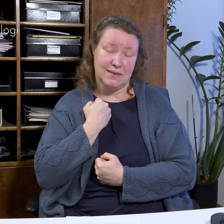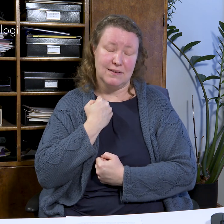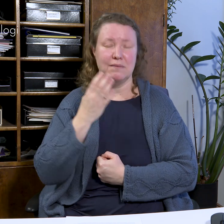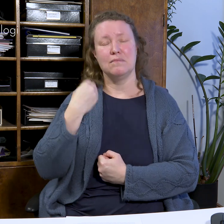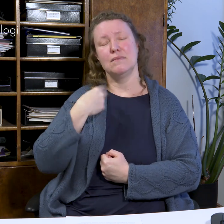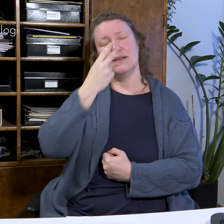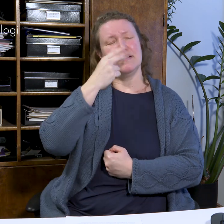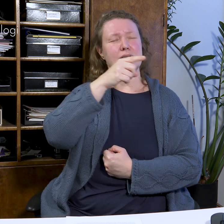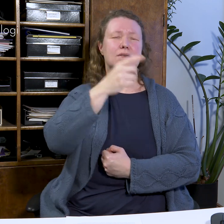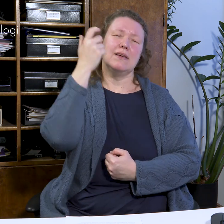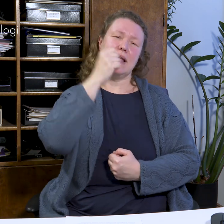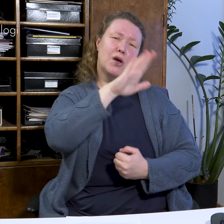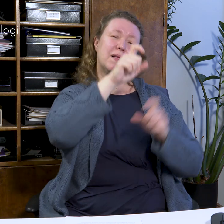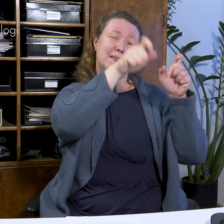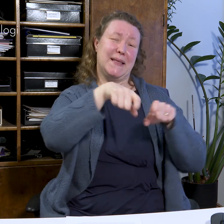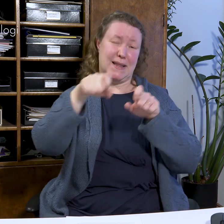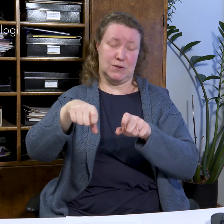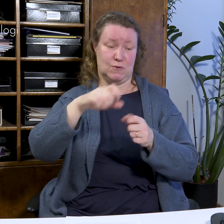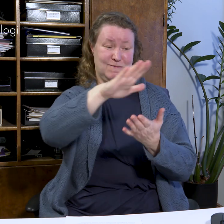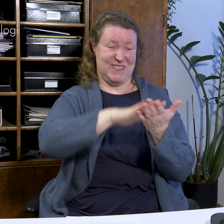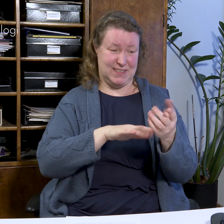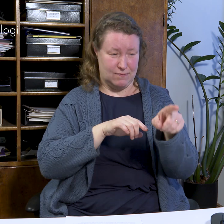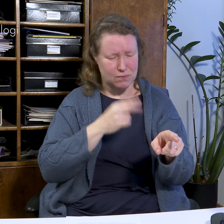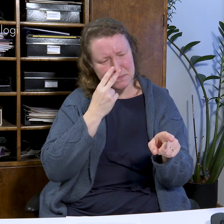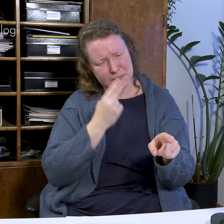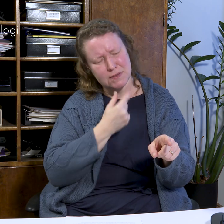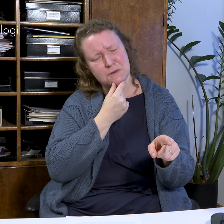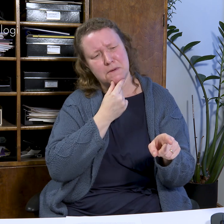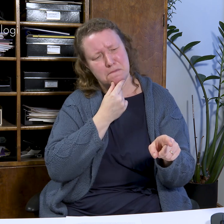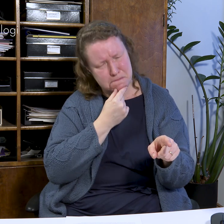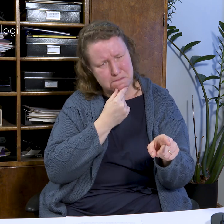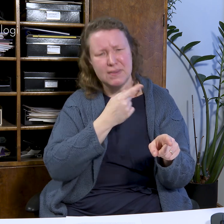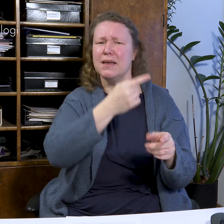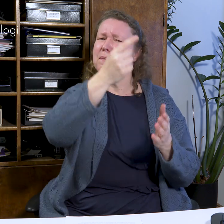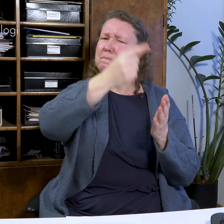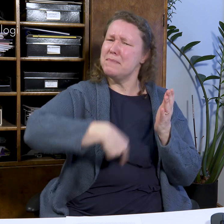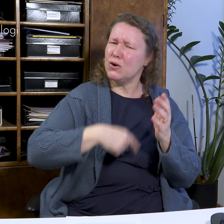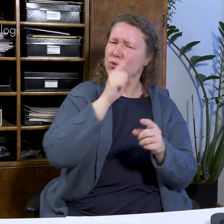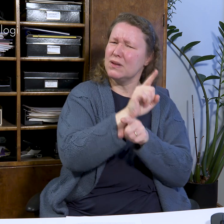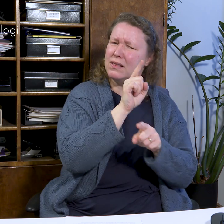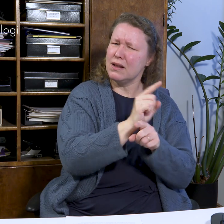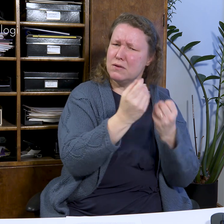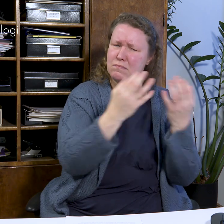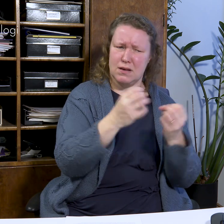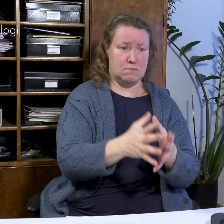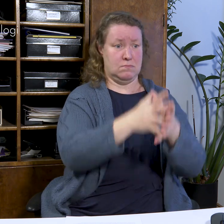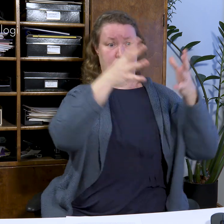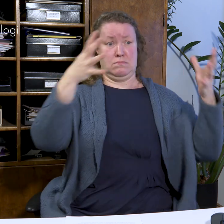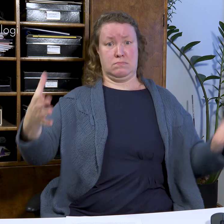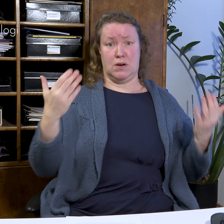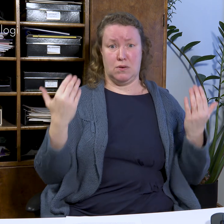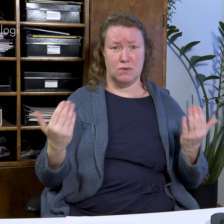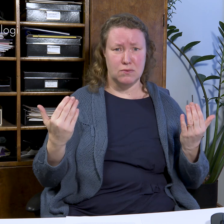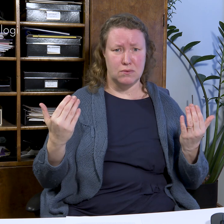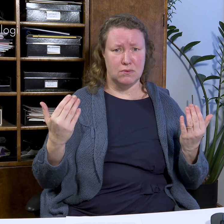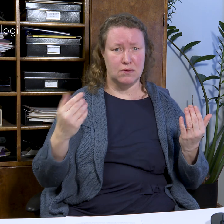Se ei kuitenkaan selitä sitä, miksi tänä vuonna peruuntuneiden tilausten määrä -